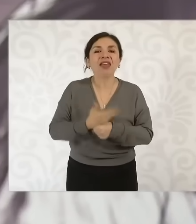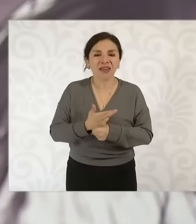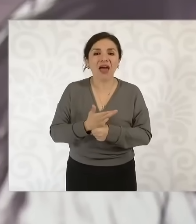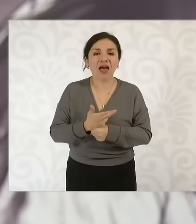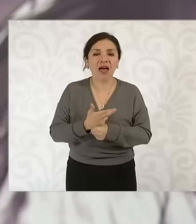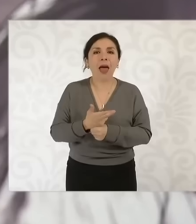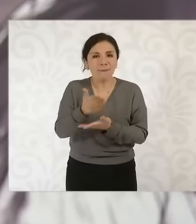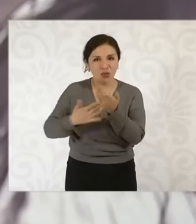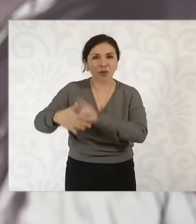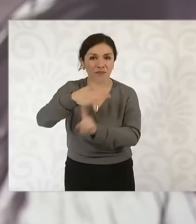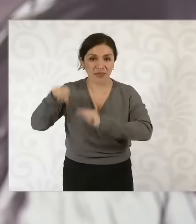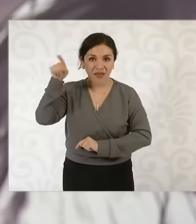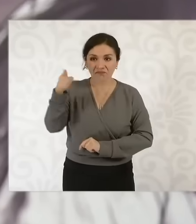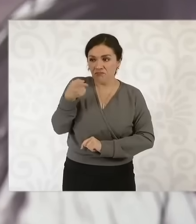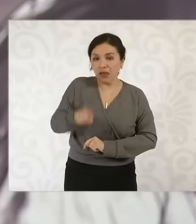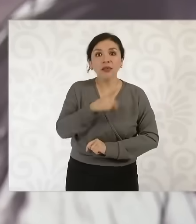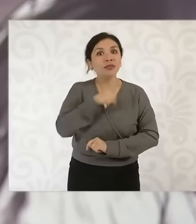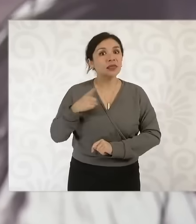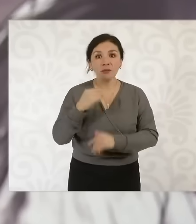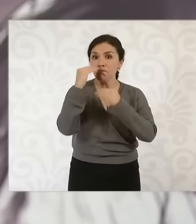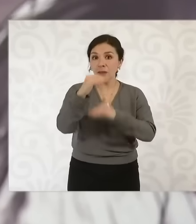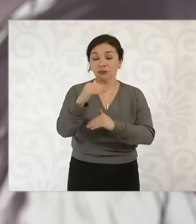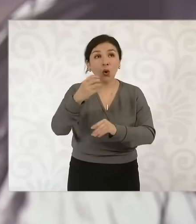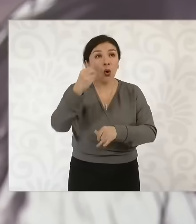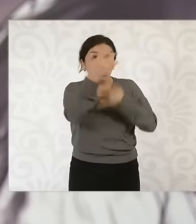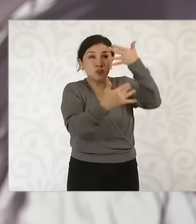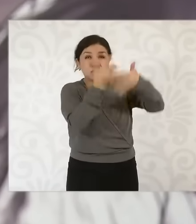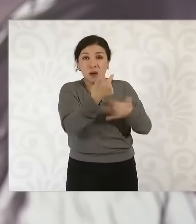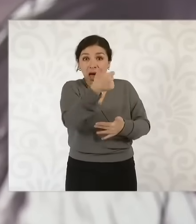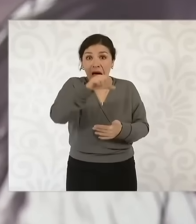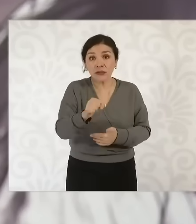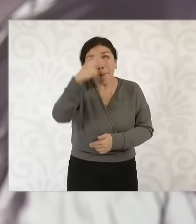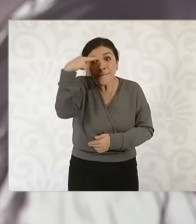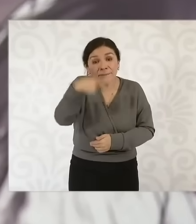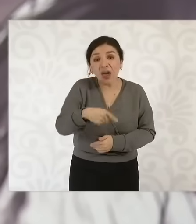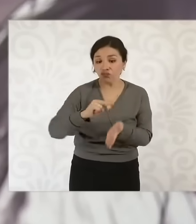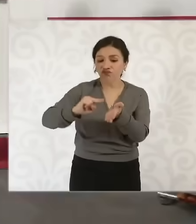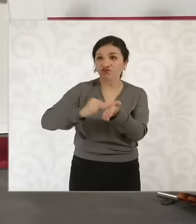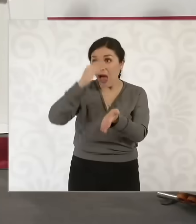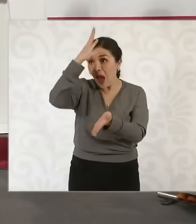del Ambiente en términos de de las emisiones que se comprometió México eh a nivel internacional y